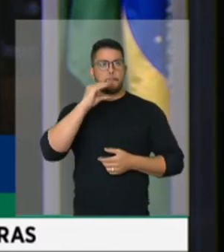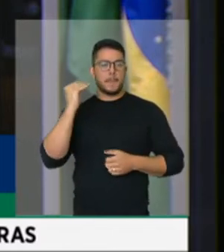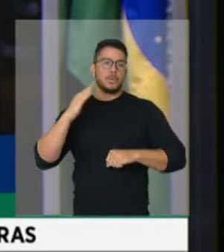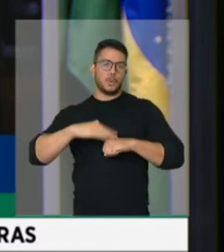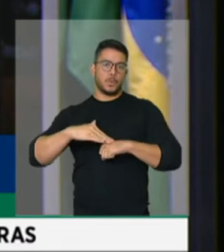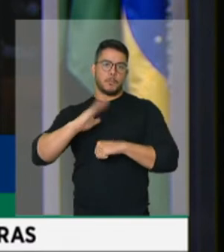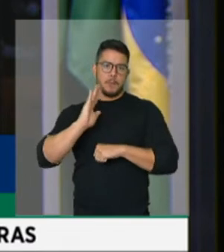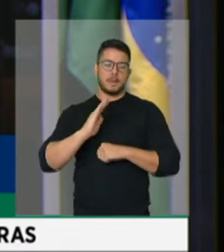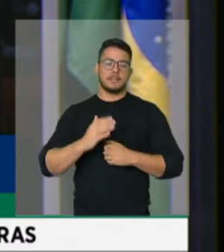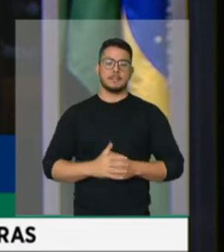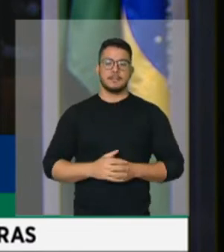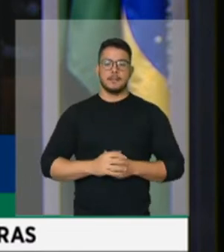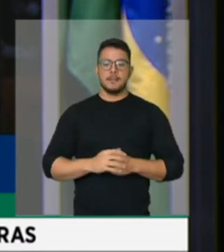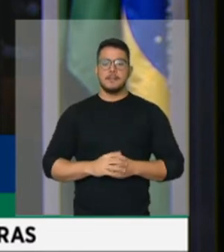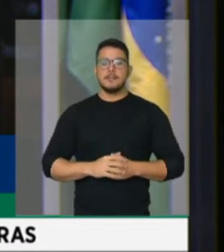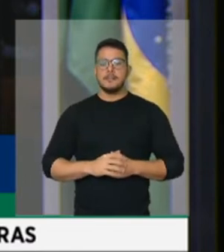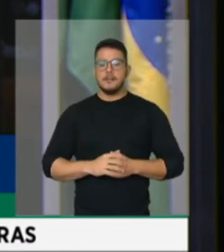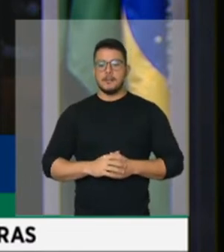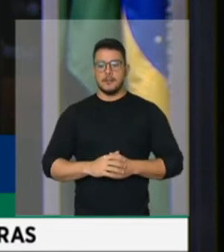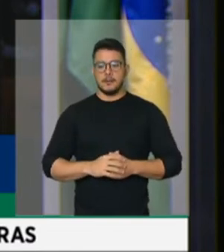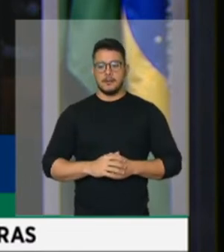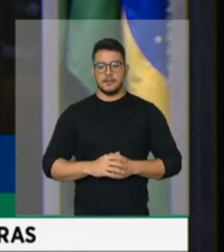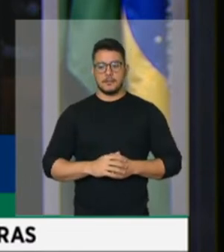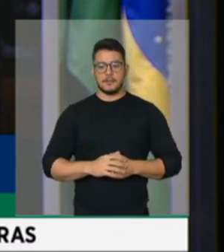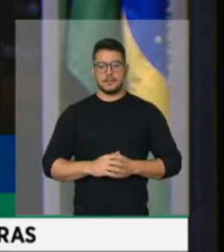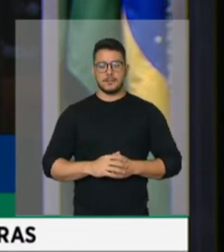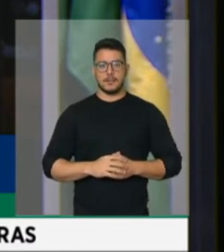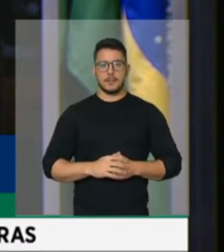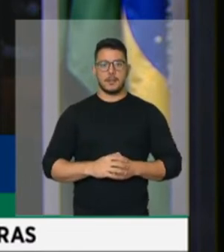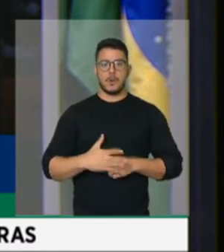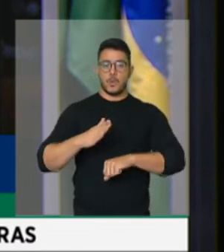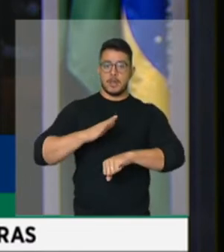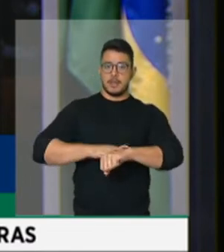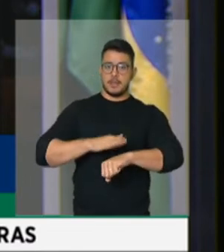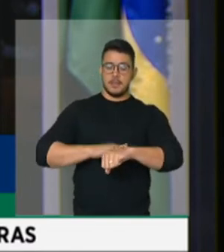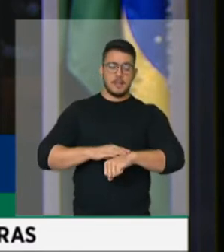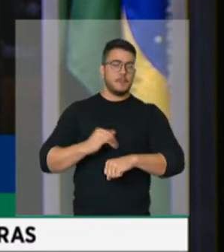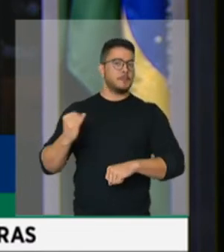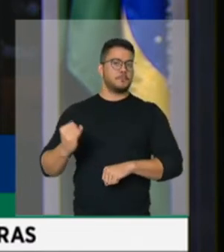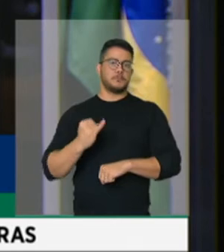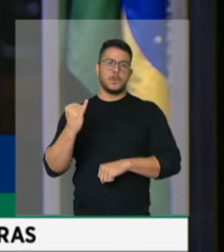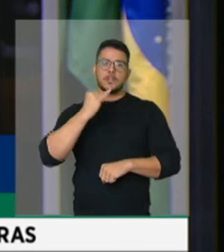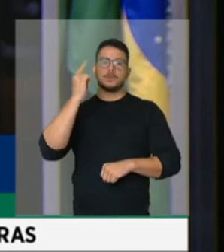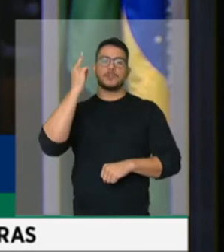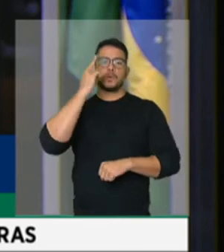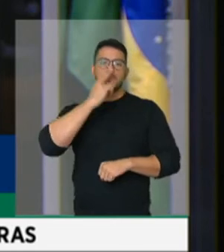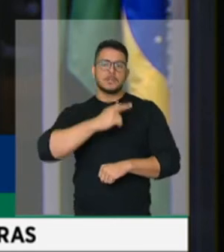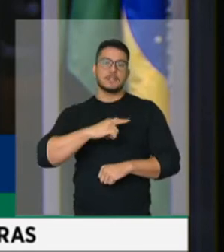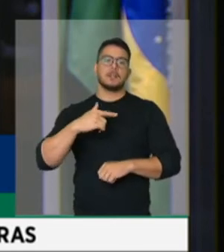SE INICIOU NOS ANOS DE 90 TENDO ENFRENTADO DIVERSOS DESAFIOS DESDE ENTÃO. ESSE PRAZO PERMITIU INÚMERAS DISCUSSÕES SOBRE O TEMA ENTENDEMOS QUE SE ATINGIU